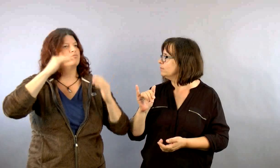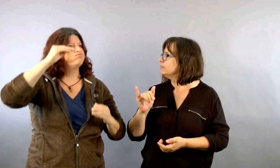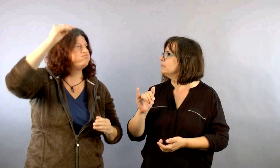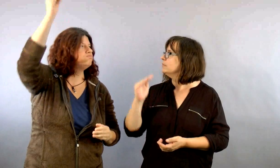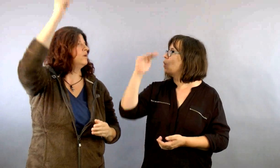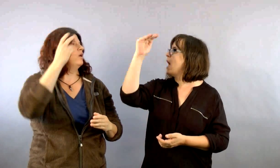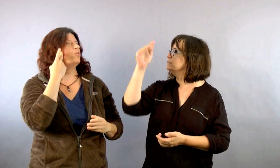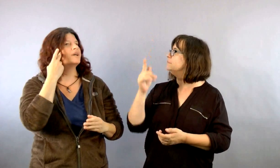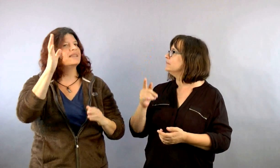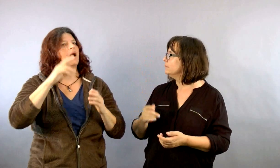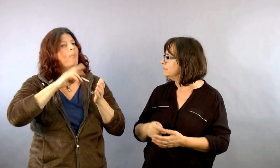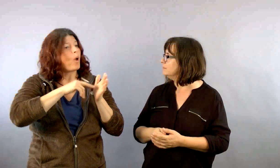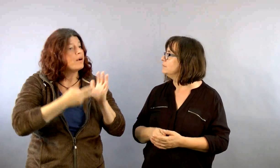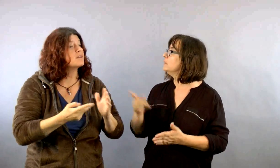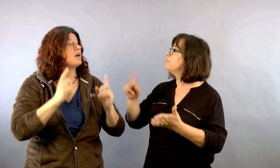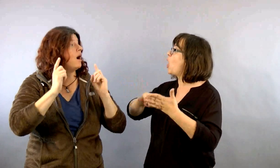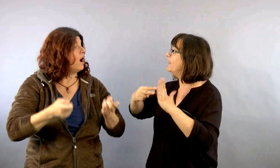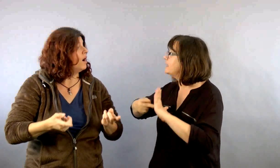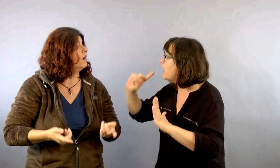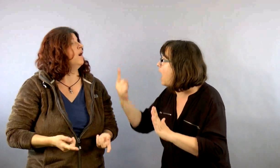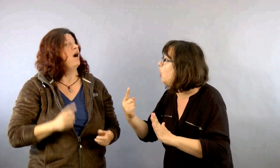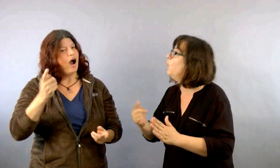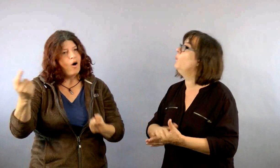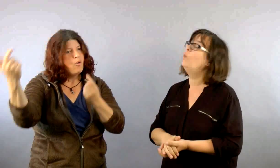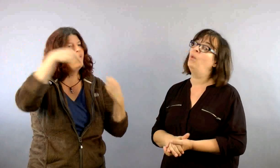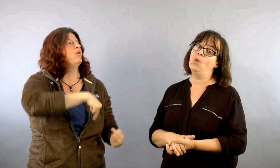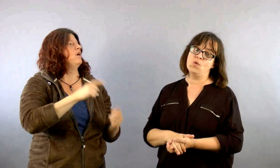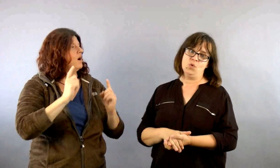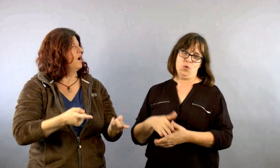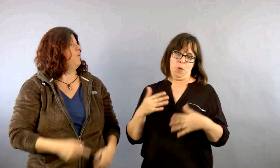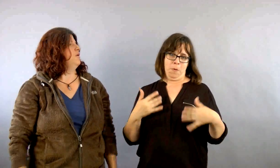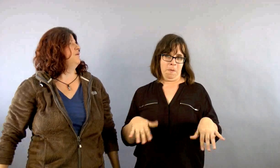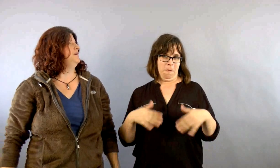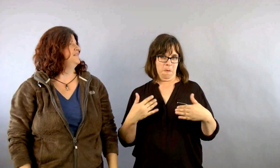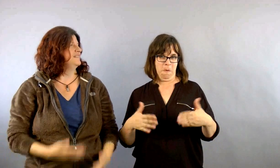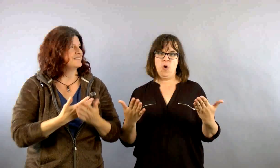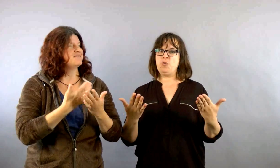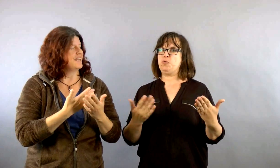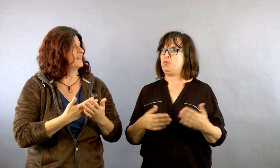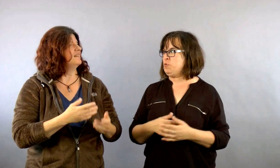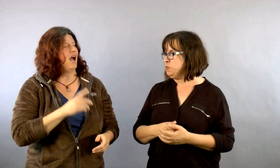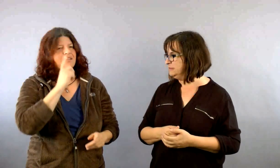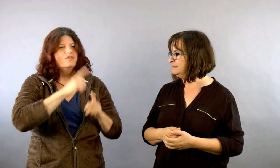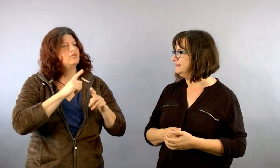aber auch Politiker ein. Ach, die Politik wird auch vertreten sein? Wow, dann muss das aber ein wichtiges Fest sein!